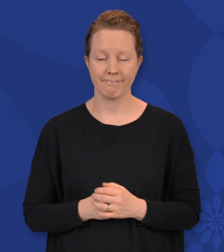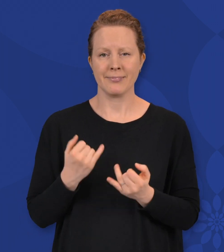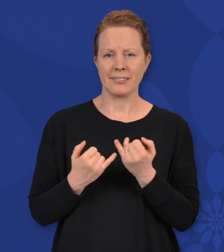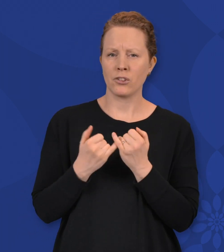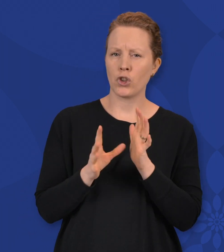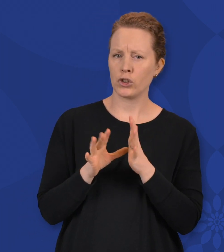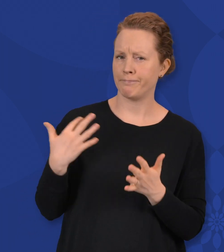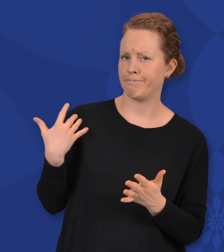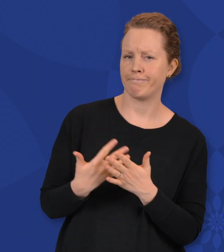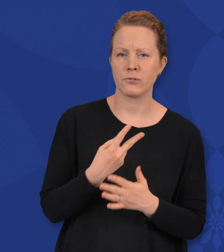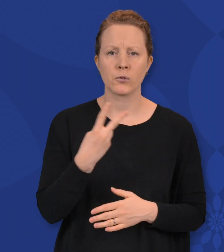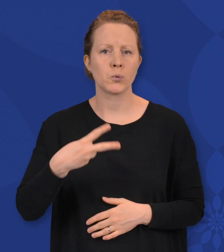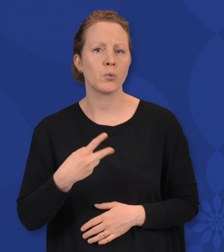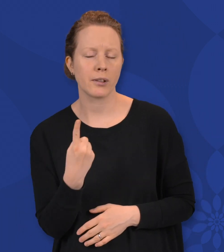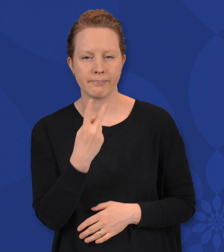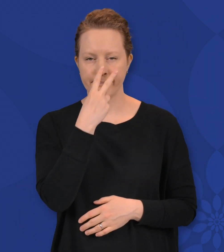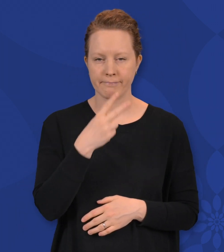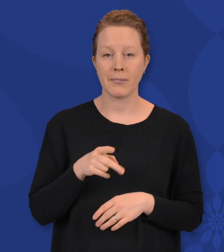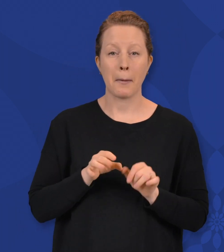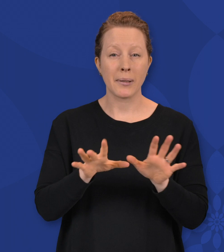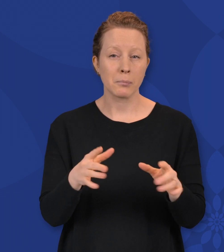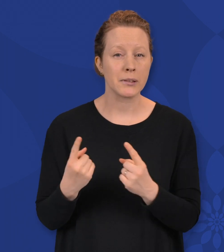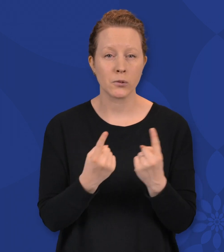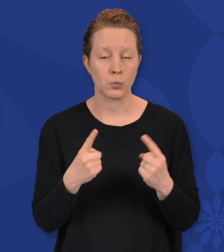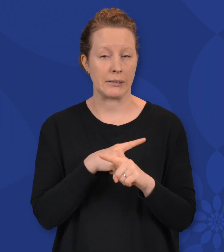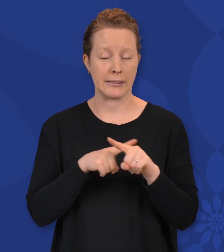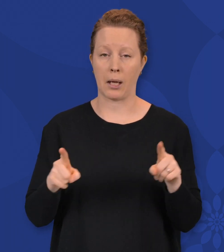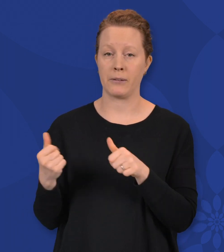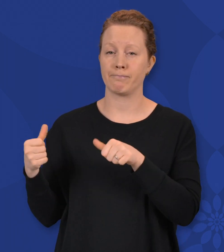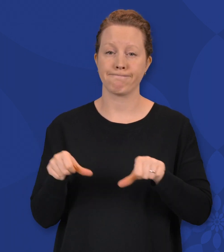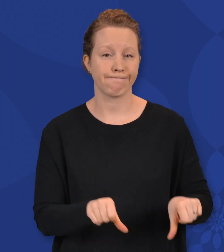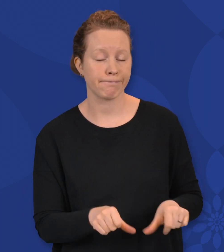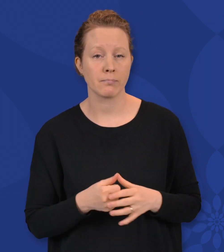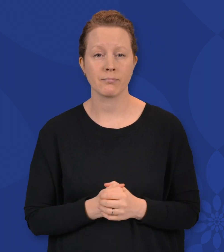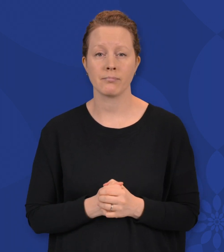Under senhösten 2021 har epidemiläget snabbt försämrats.